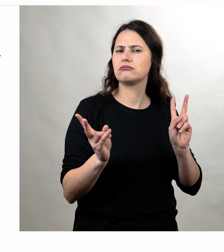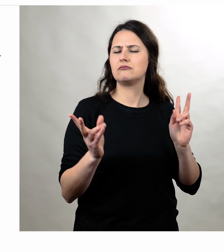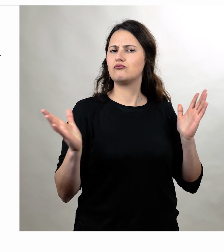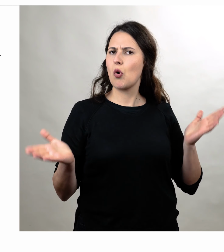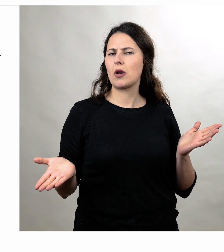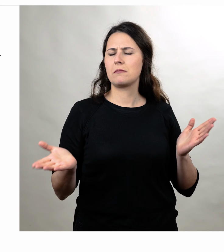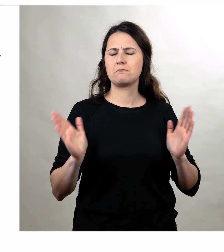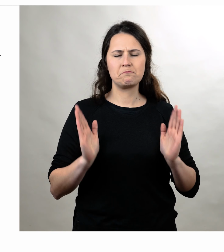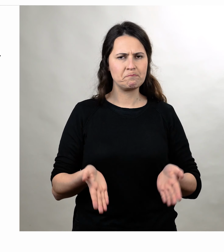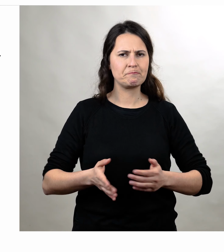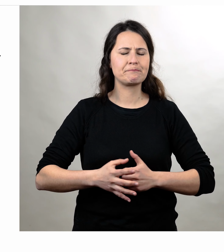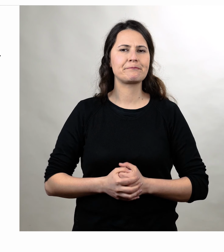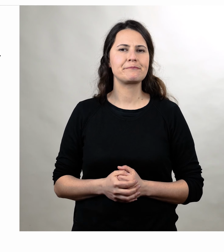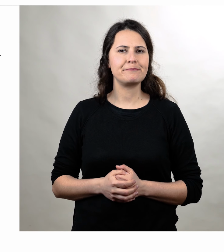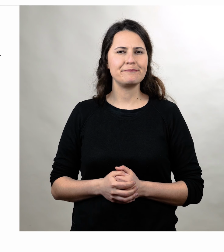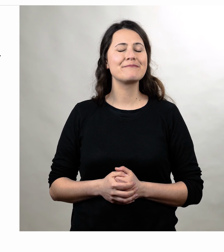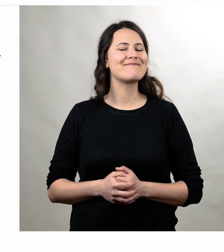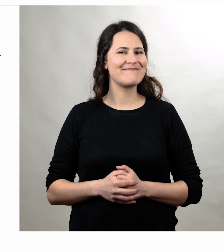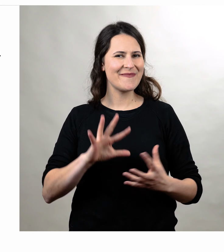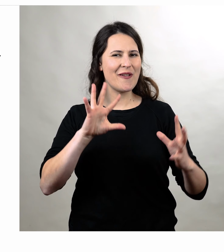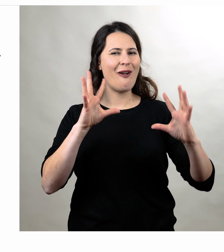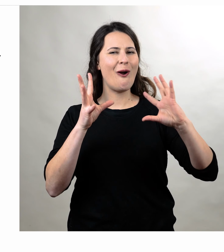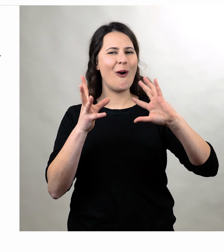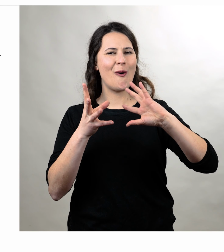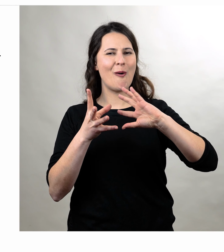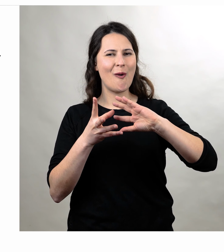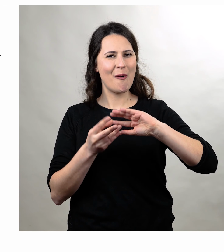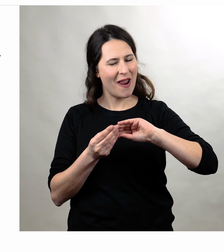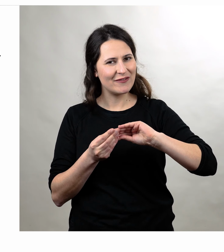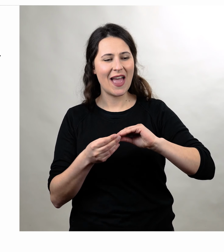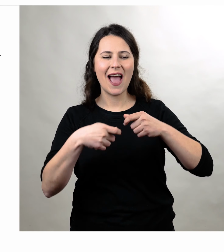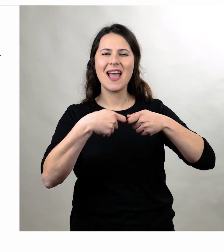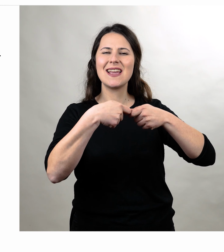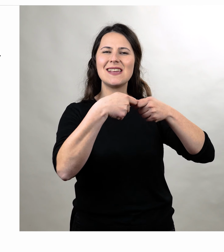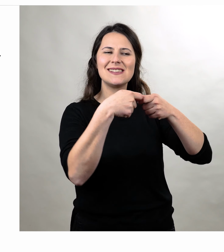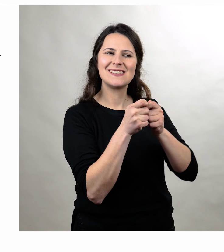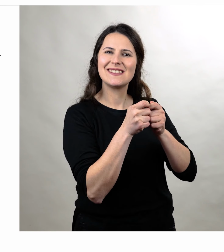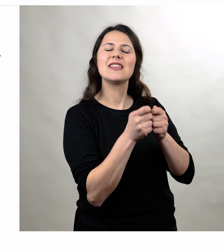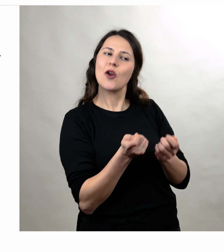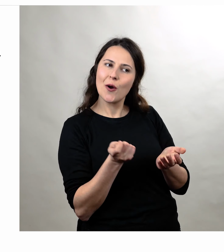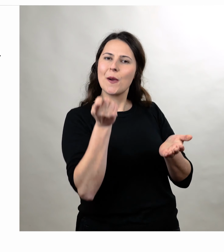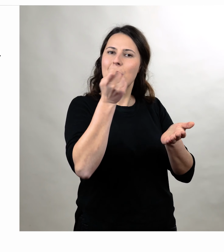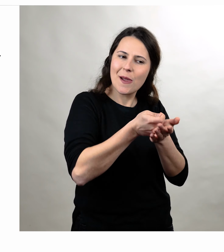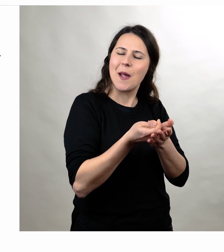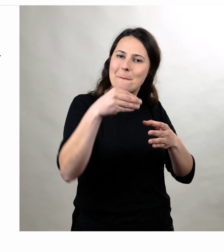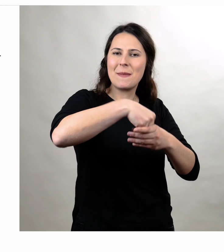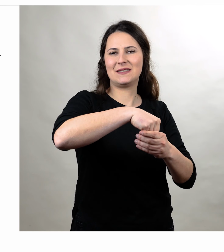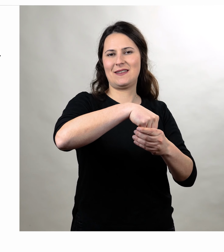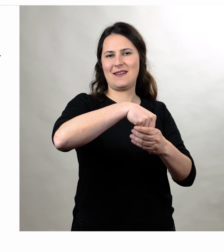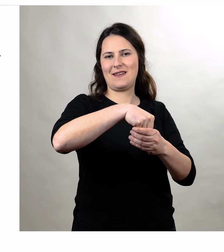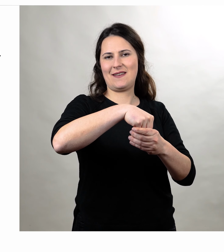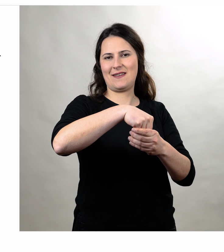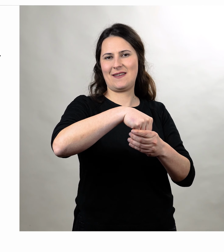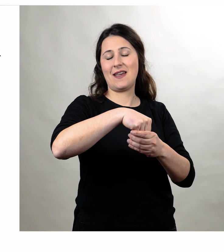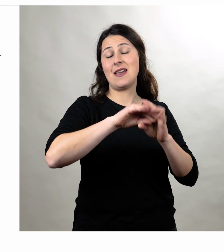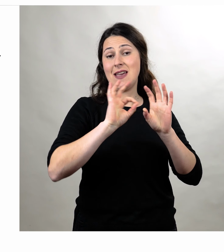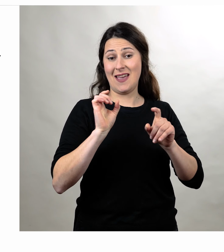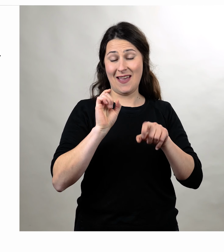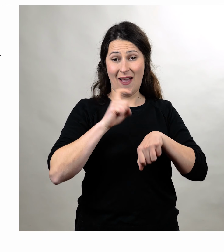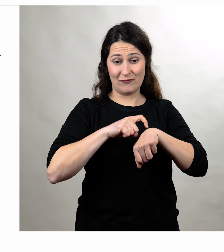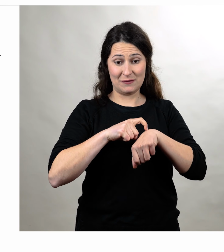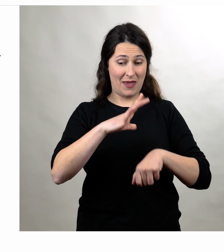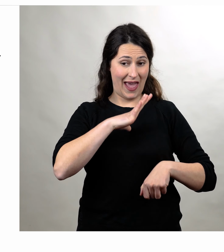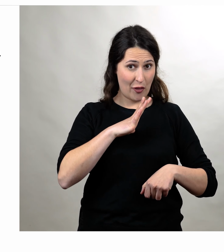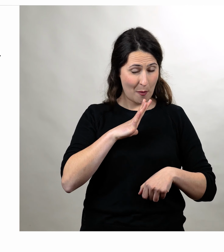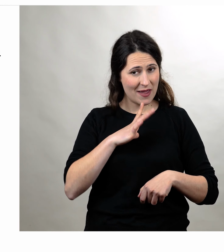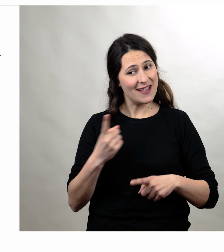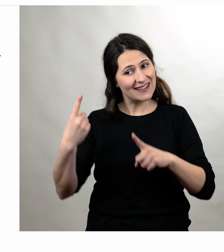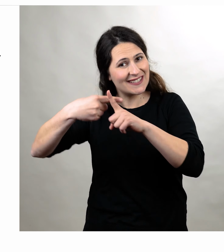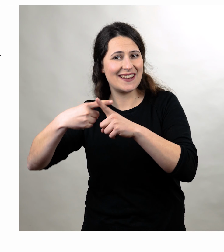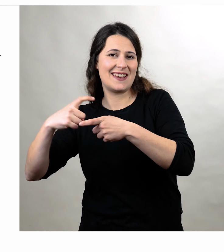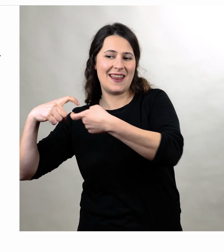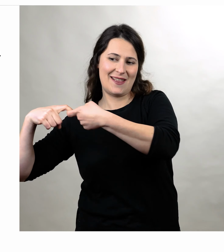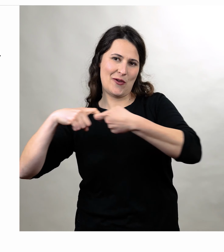Όλα αυτά περιλαμβάνονται στην τιμή αγοράς των εισιτηρίων .